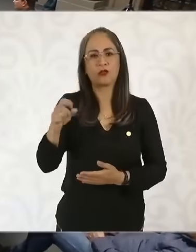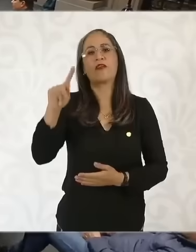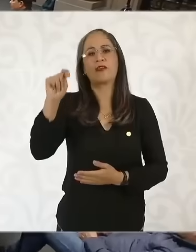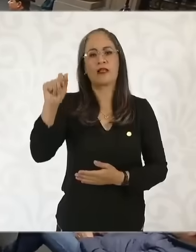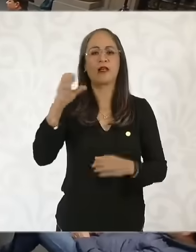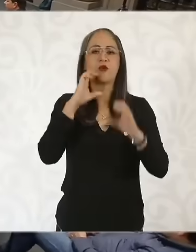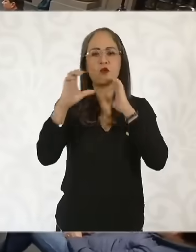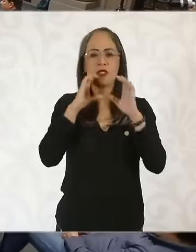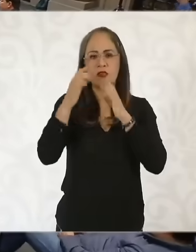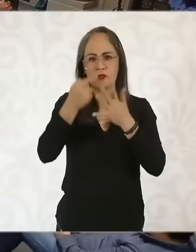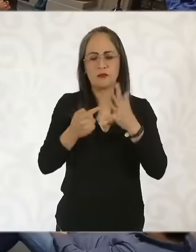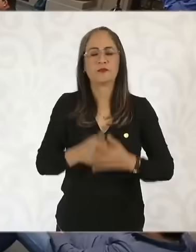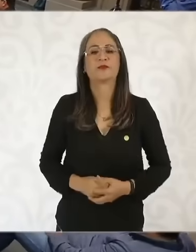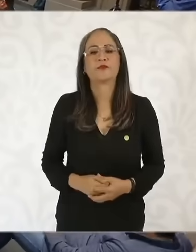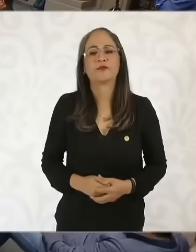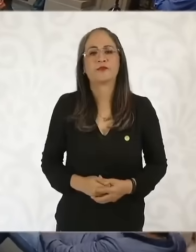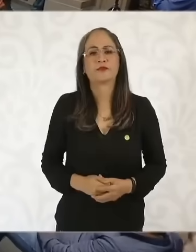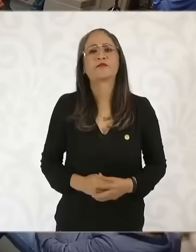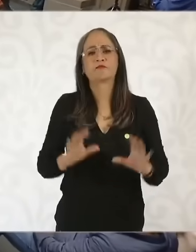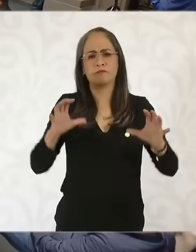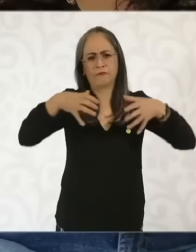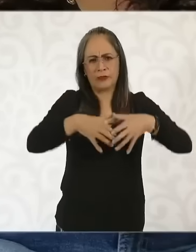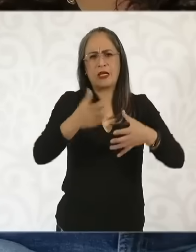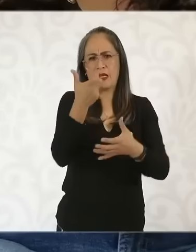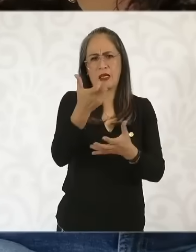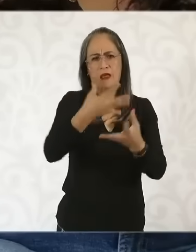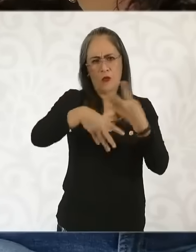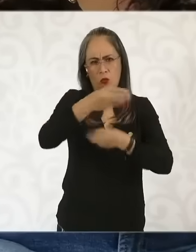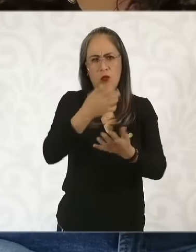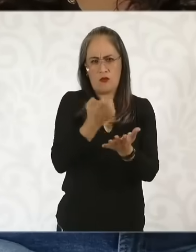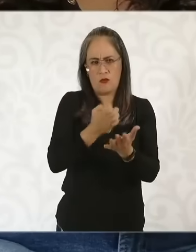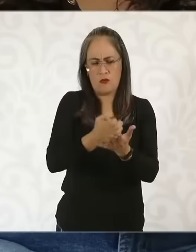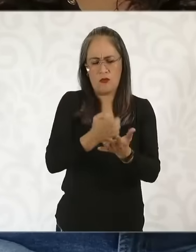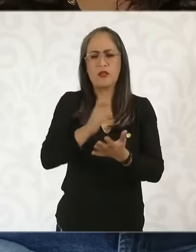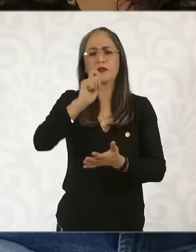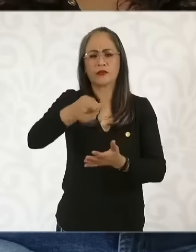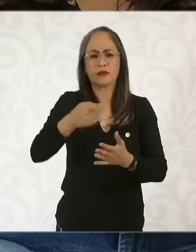técnico para el secretario de Economía. ¿Qué significa el tema de barreras nuevas